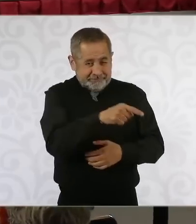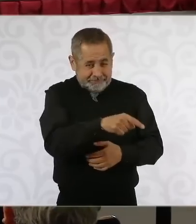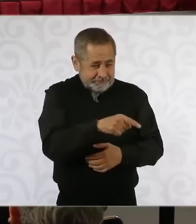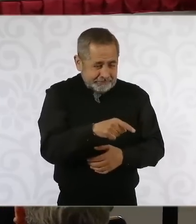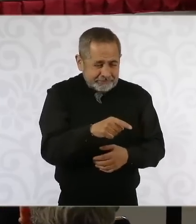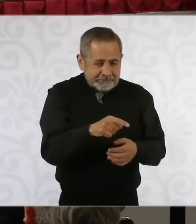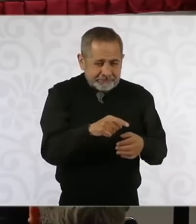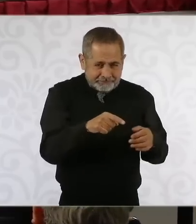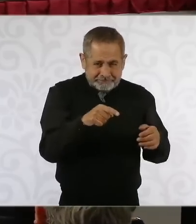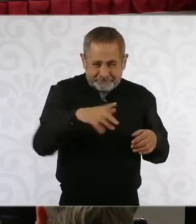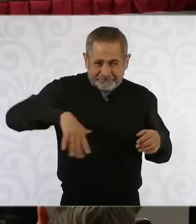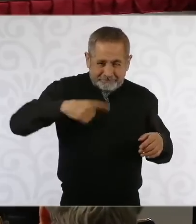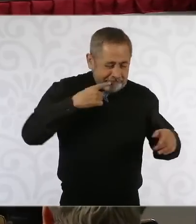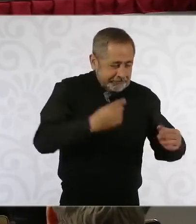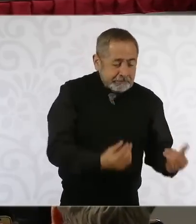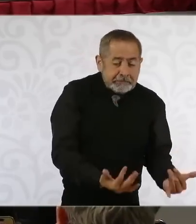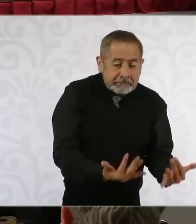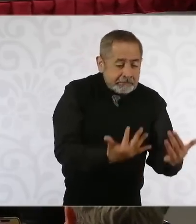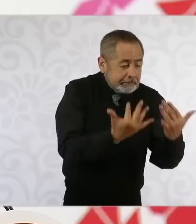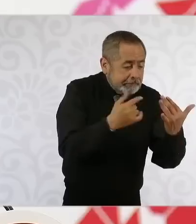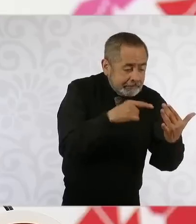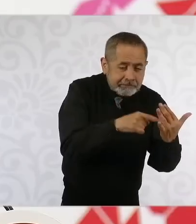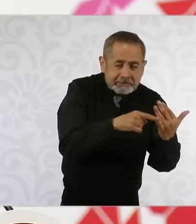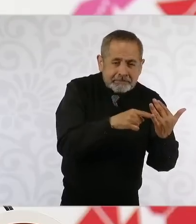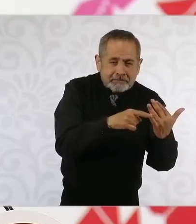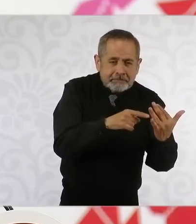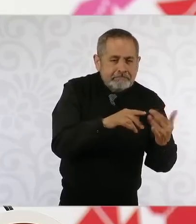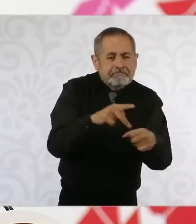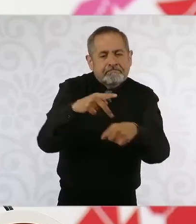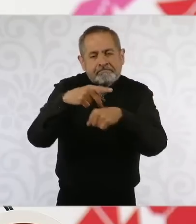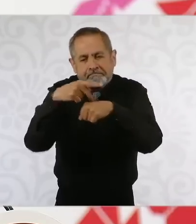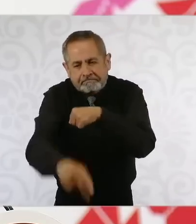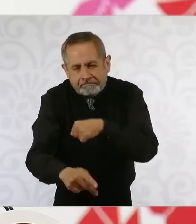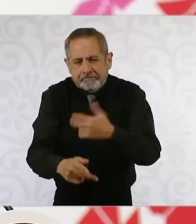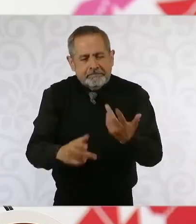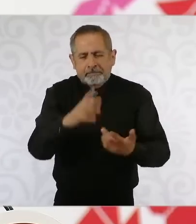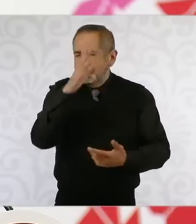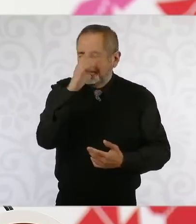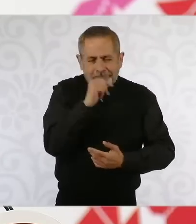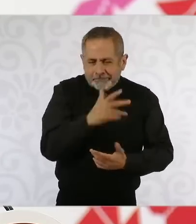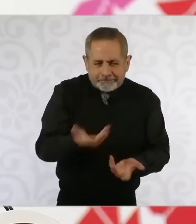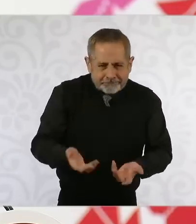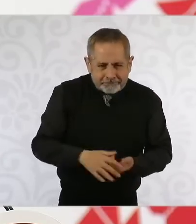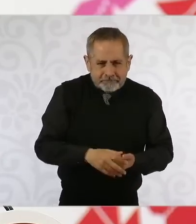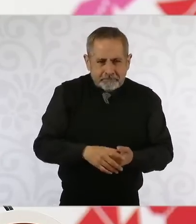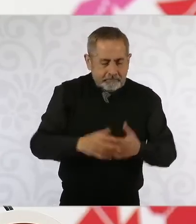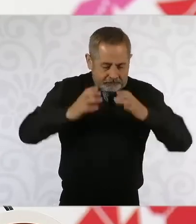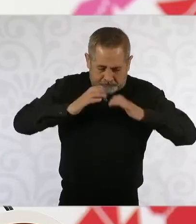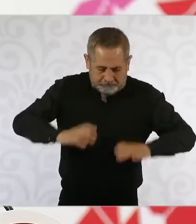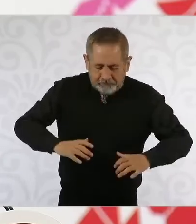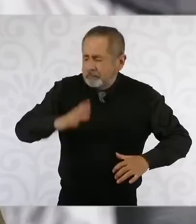la producción de un vapor tóxico está en riesgo y no existe tampoco fisiológicamente hablando un